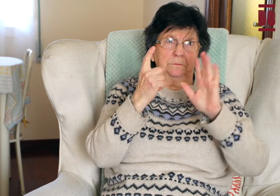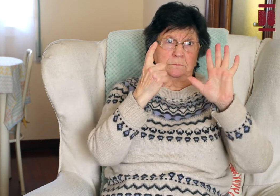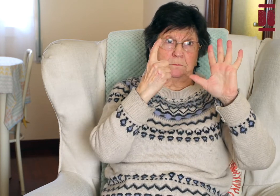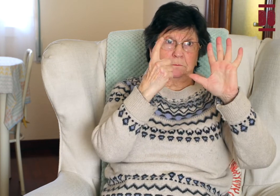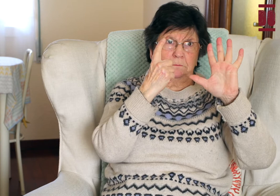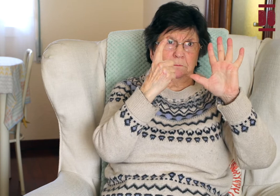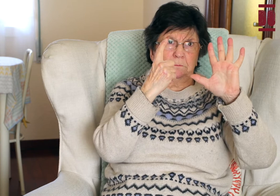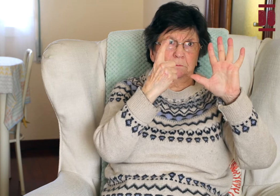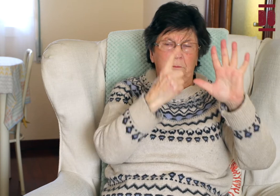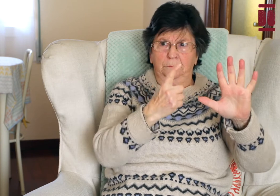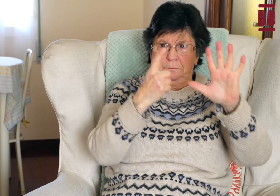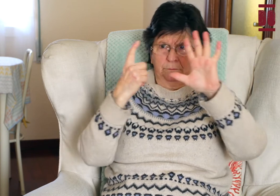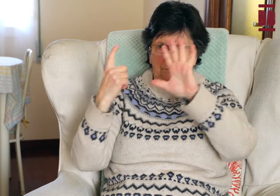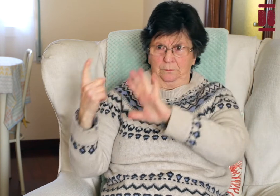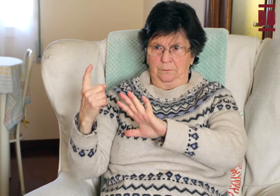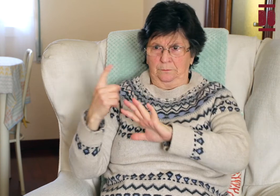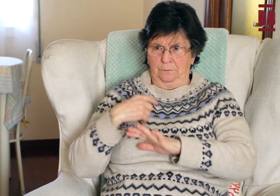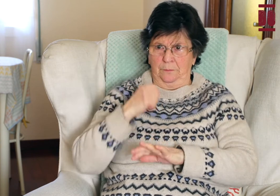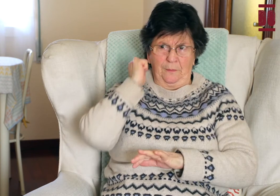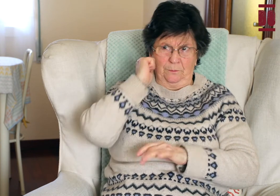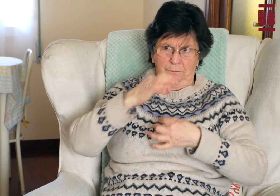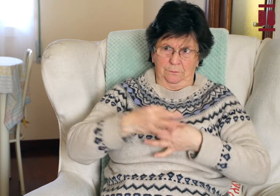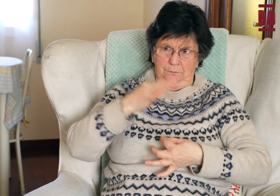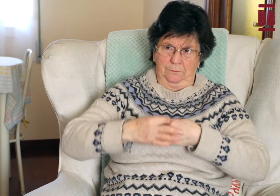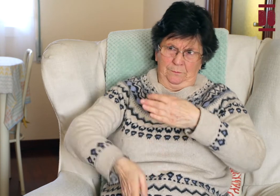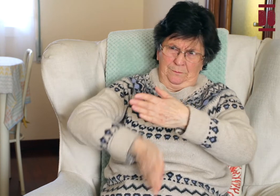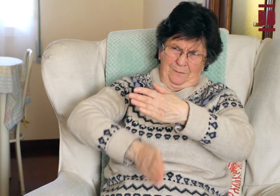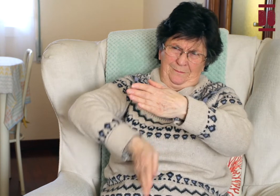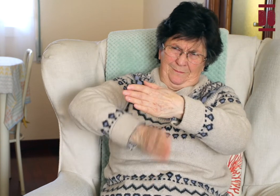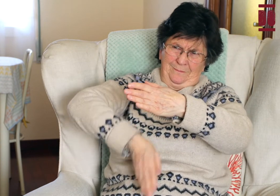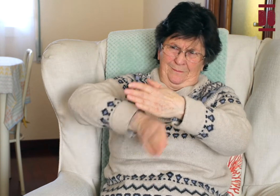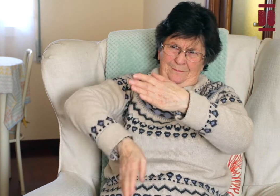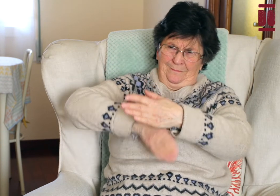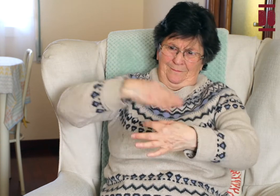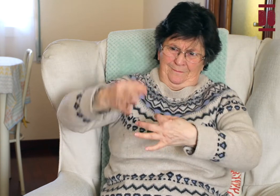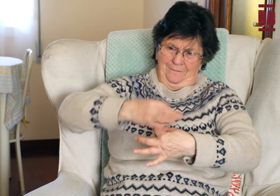Ya llevo 66 años cosiendo y bordando. Empecé de niña y todavía continúo cosiendo y bordando.